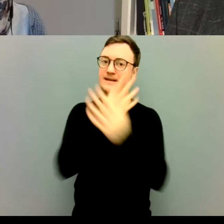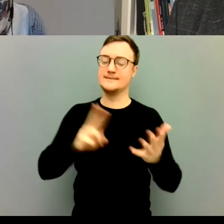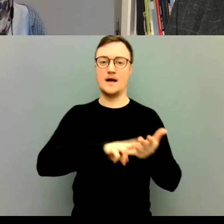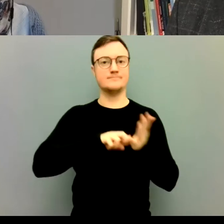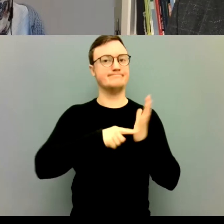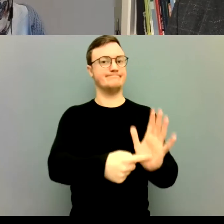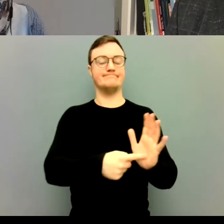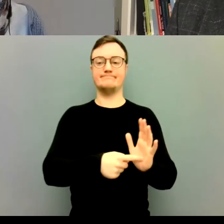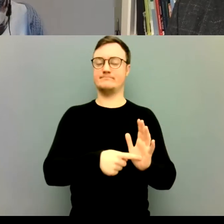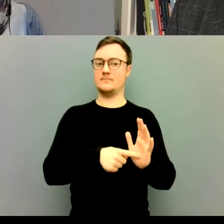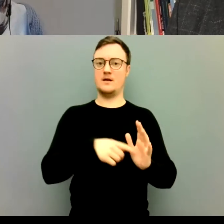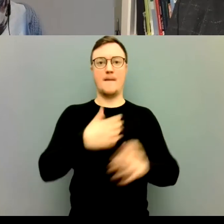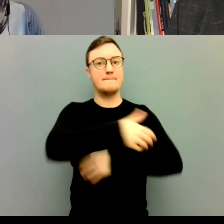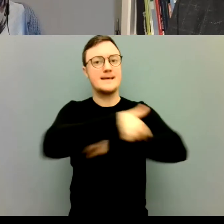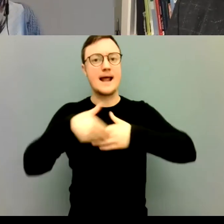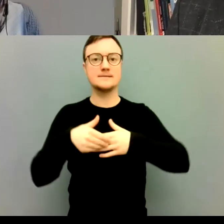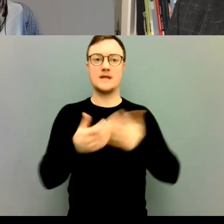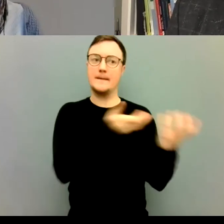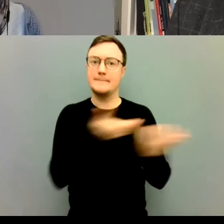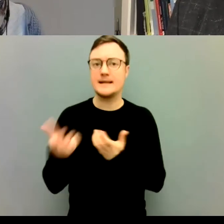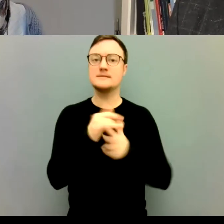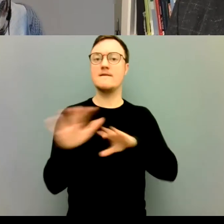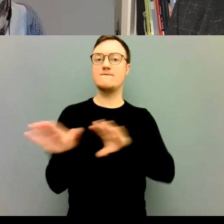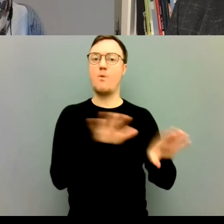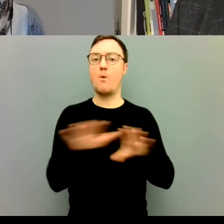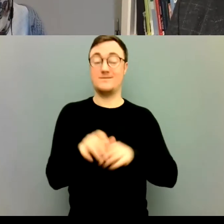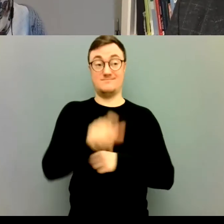sårbarheter och begränsningar i vården.